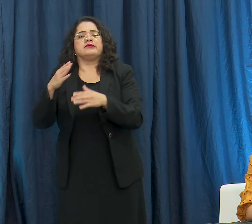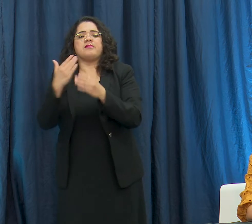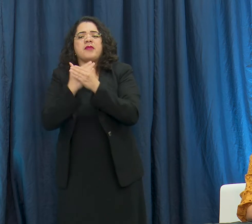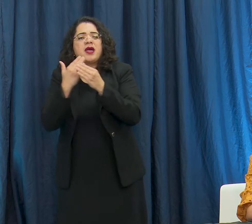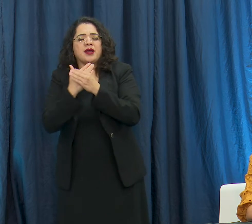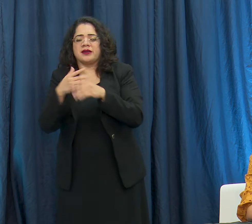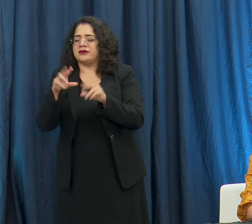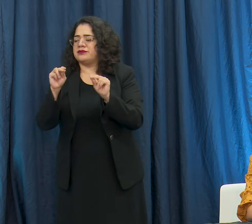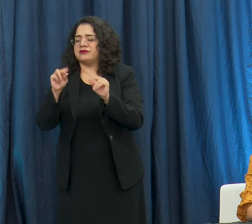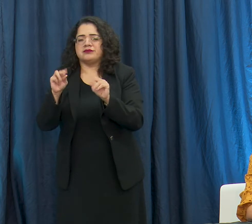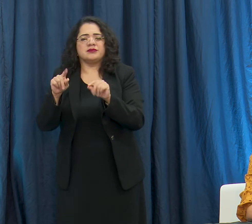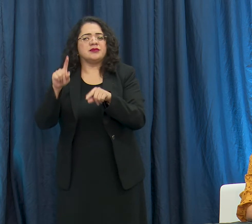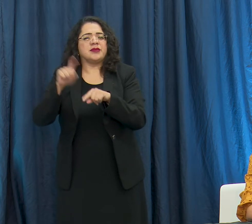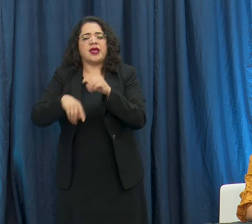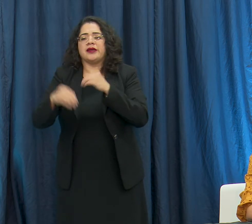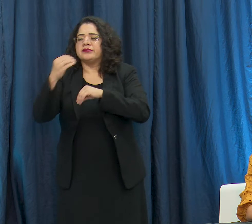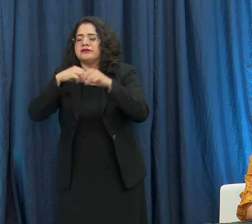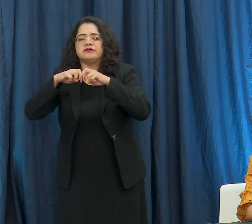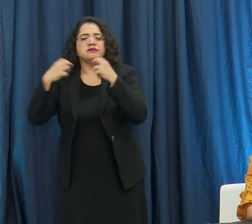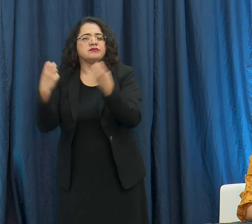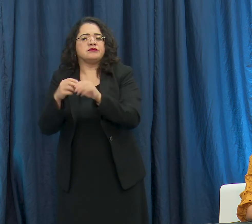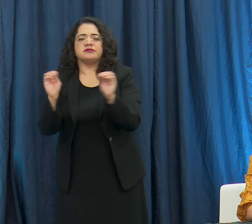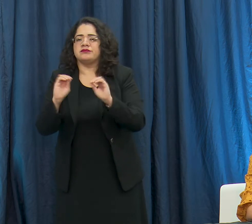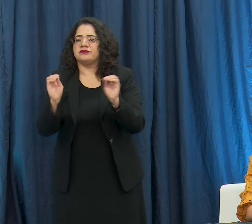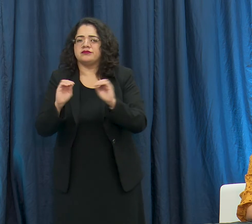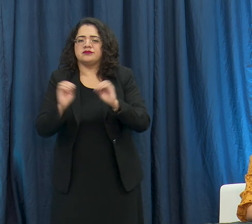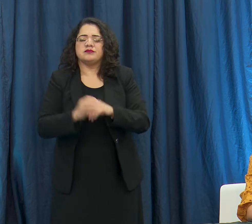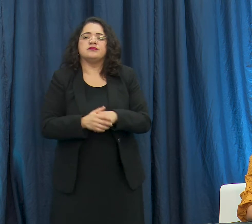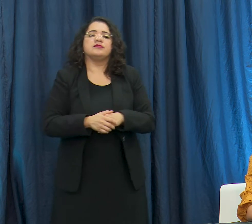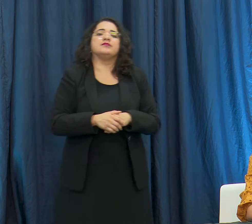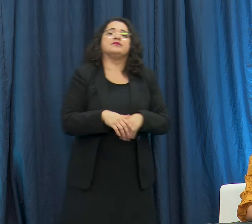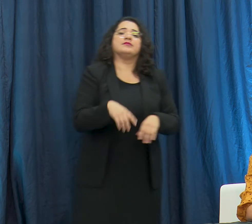negocios y tambien proporciona una sensación de normally das a nuestros